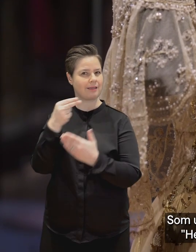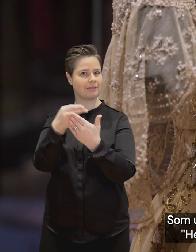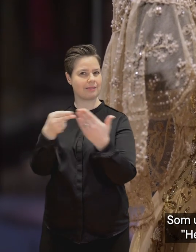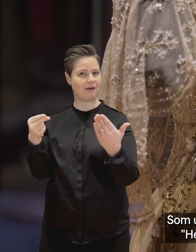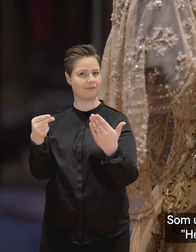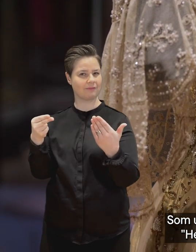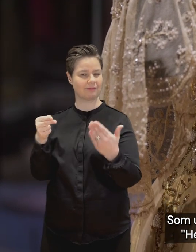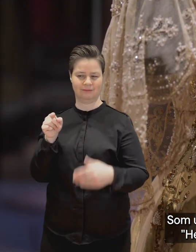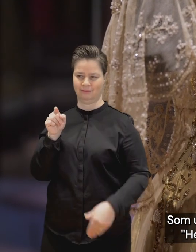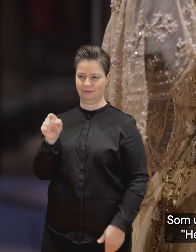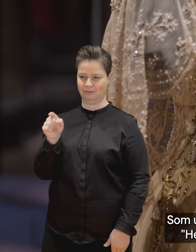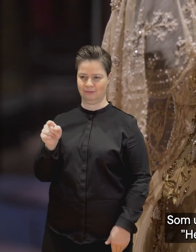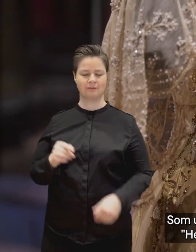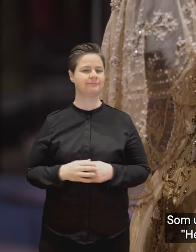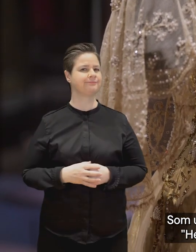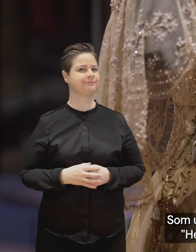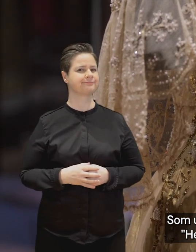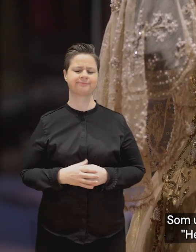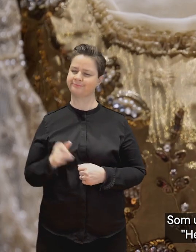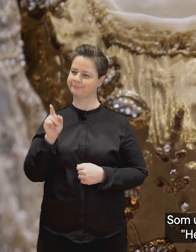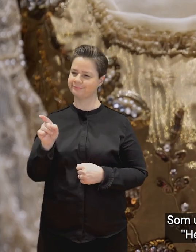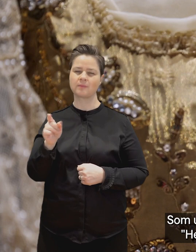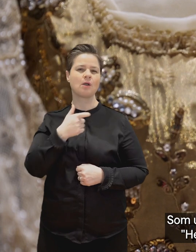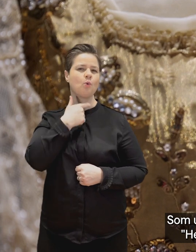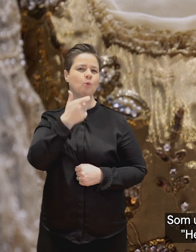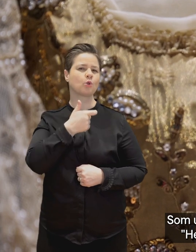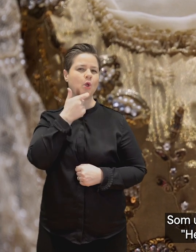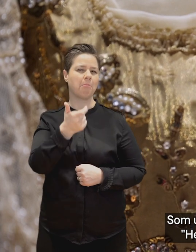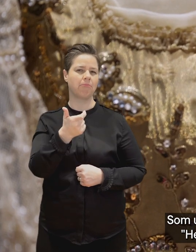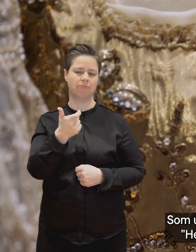Som ungdom ble hun kalt "Her Royal Shyness".